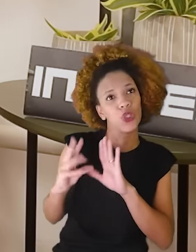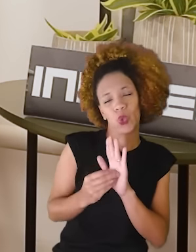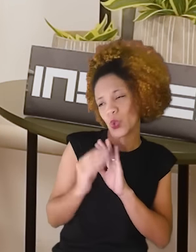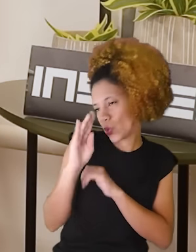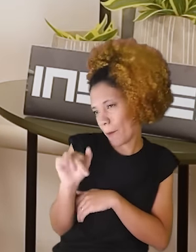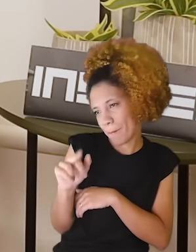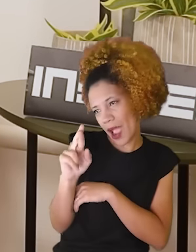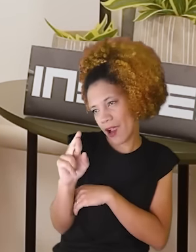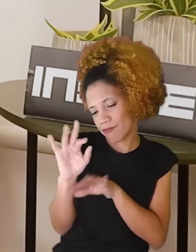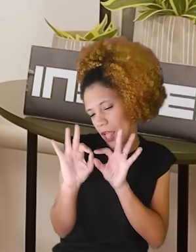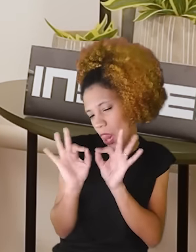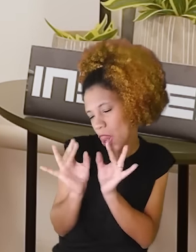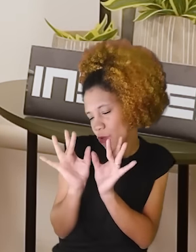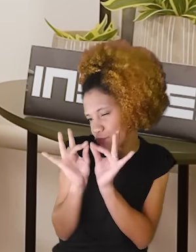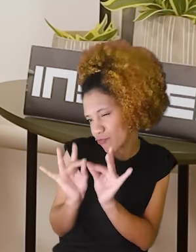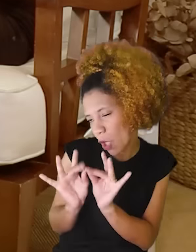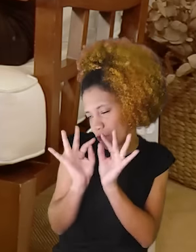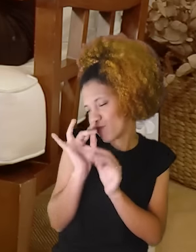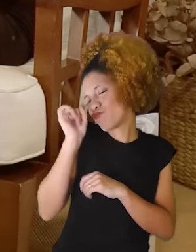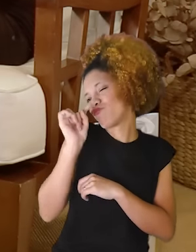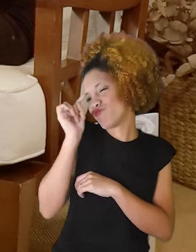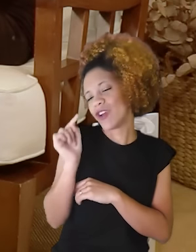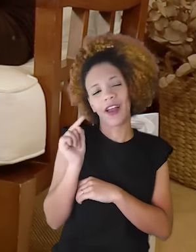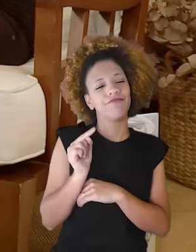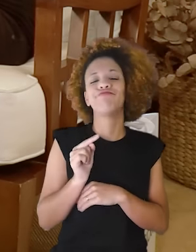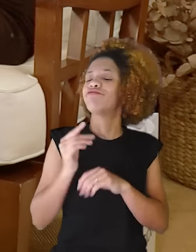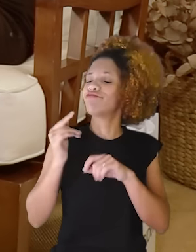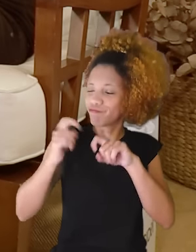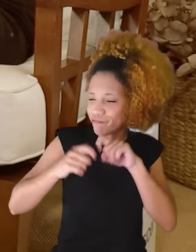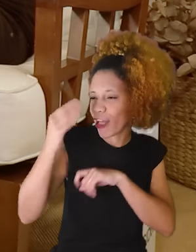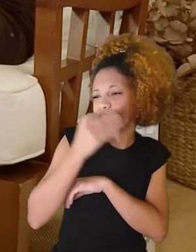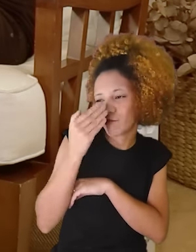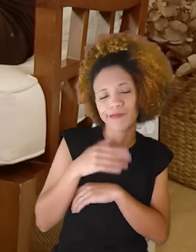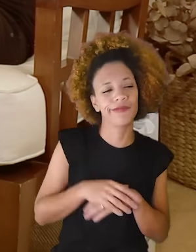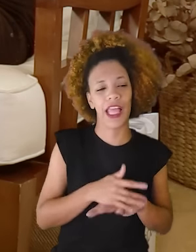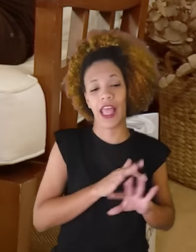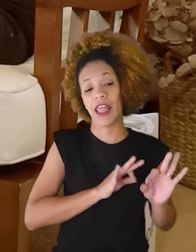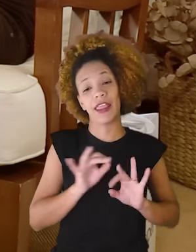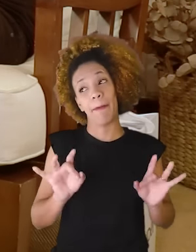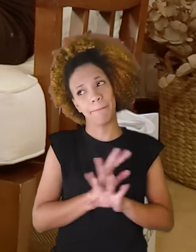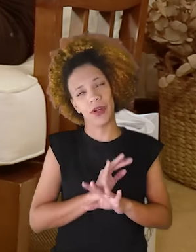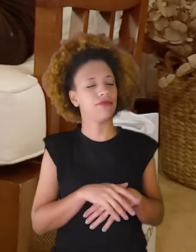Zinho vira [ __ ] mano Copacabana já mas a gente tá preparado para isso não acontecer né qual vai